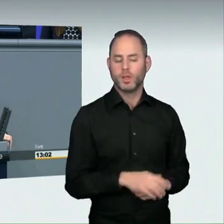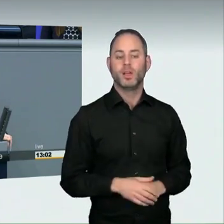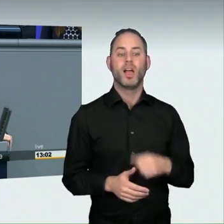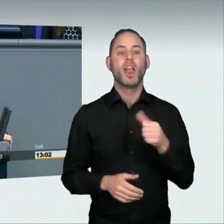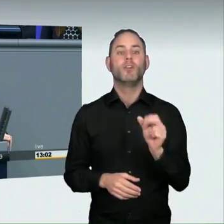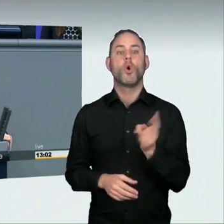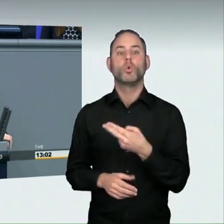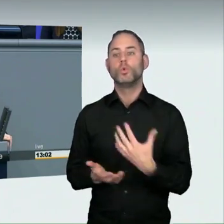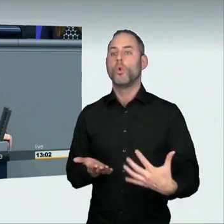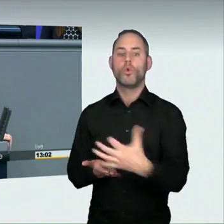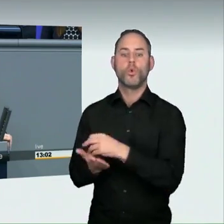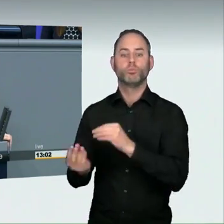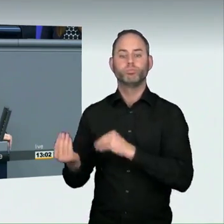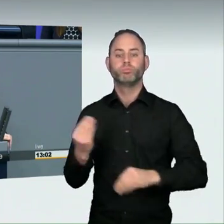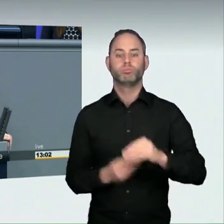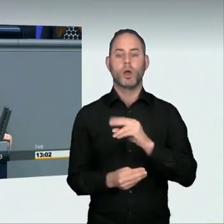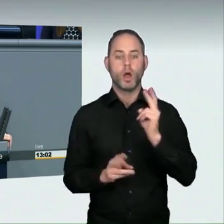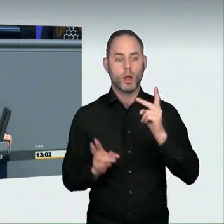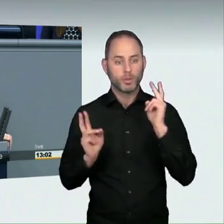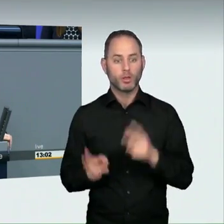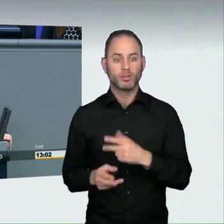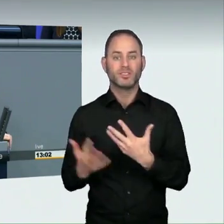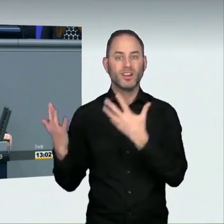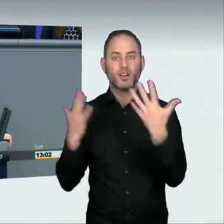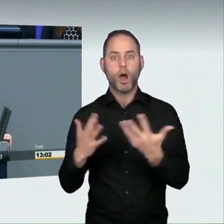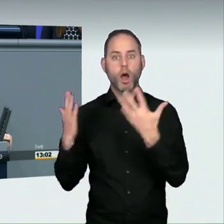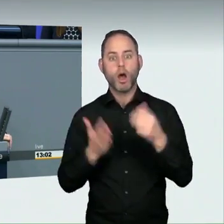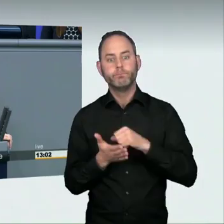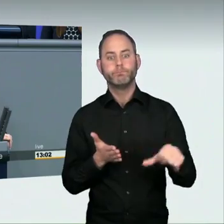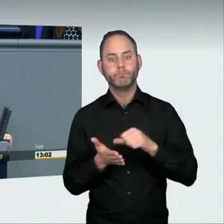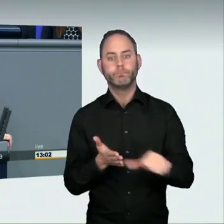der Daseinsvorsorge nicht ein Stück reduzieren? Warum können wir das nicht?